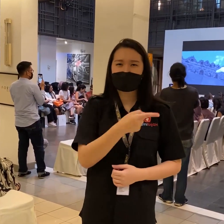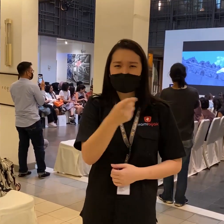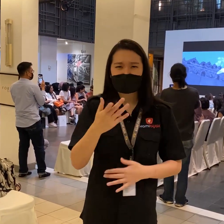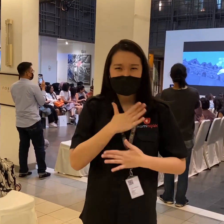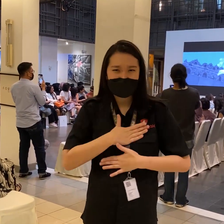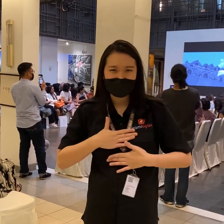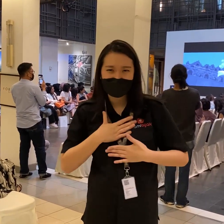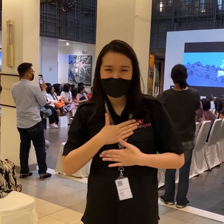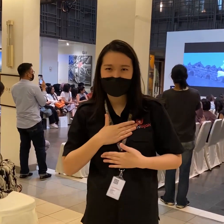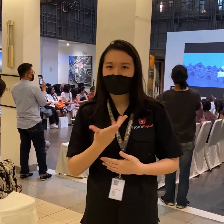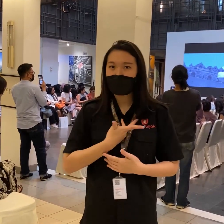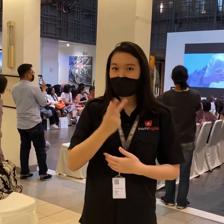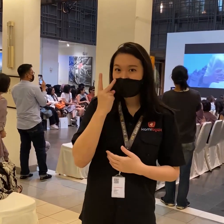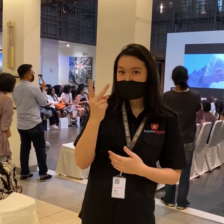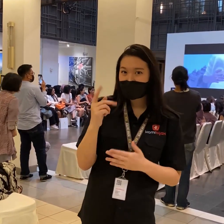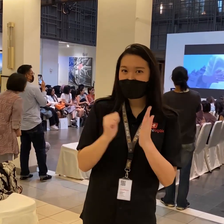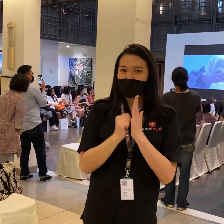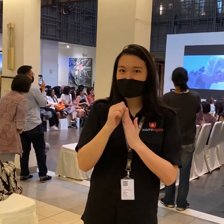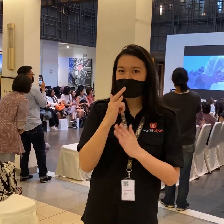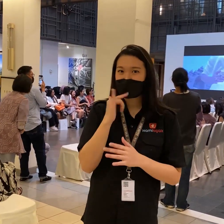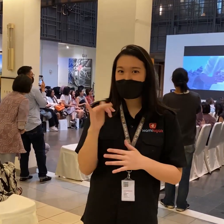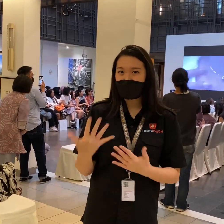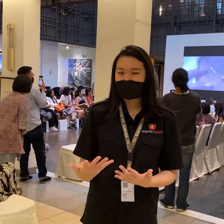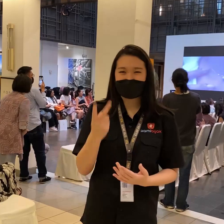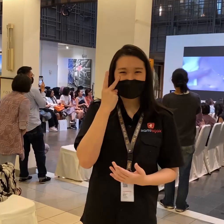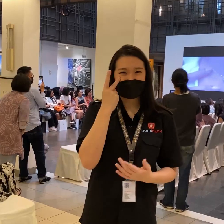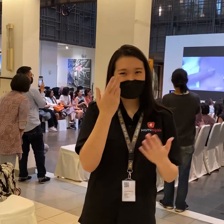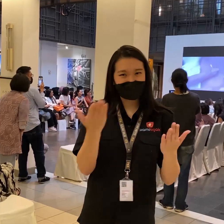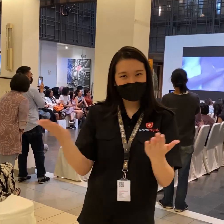Penasaran acaranya seperti apa? Yuk langsung aja lihat acaranya seperti apa.